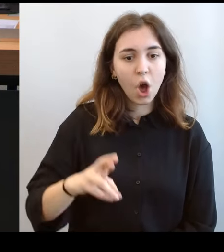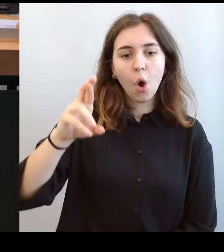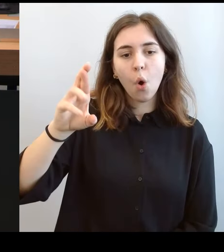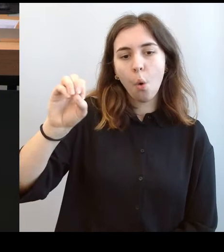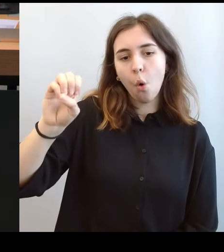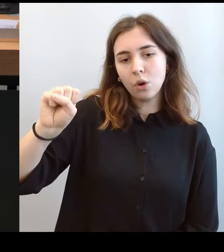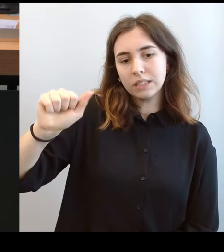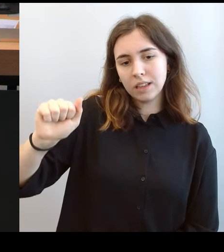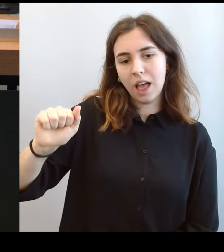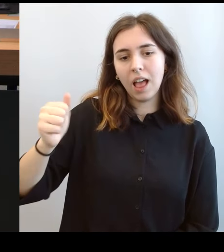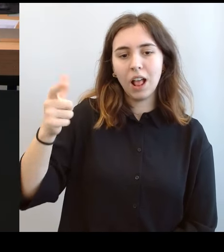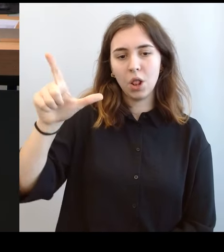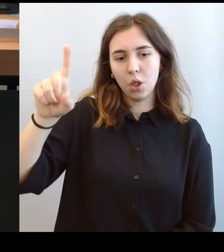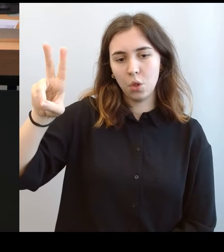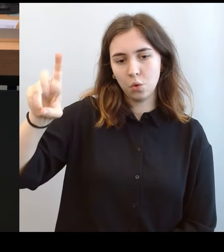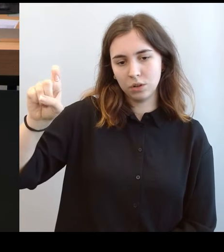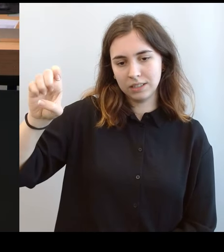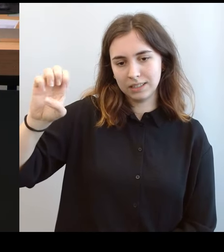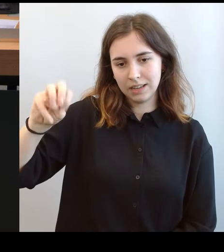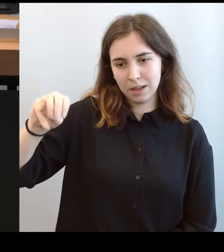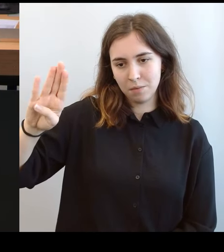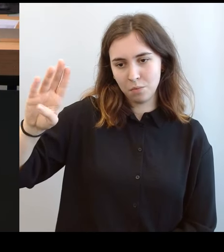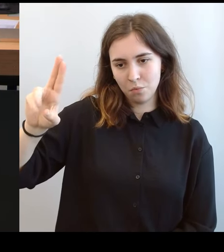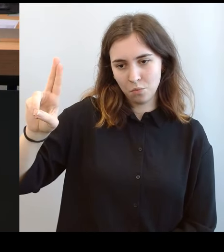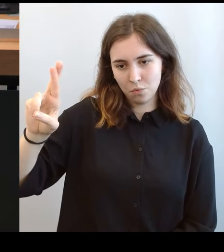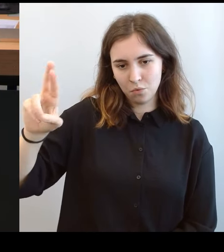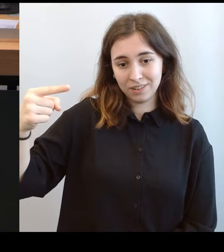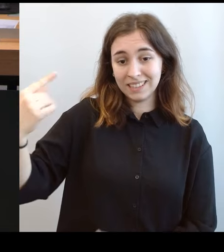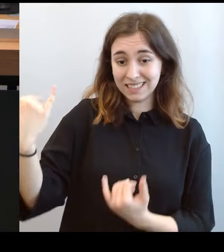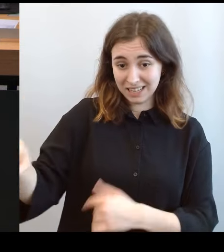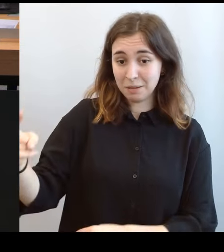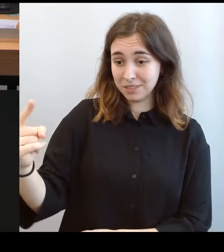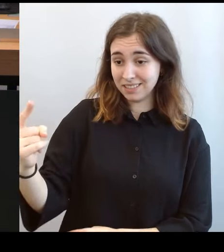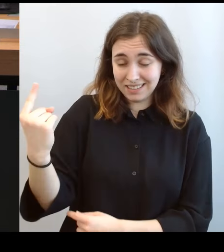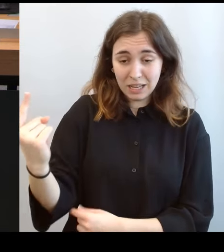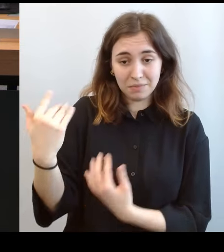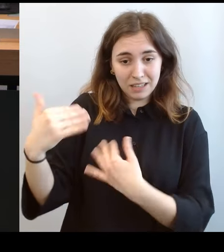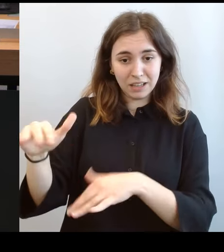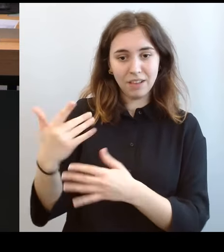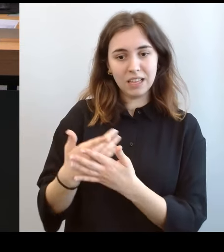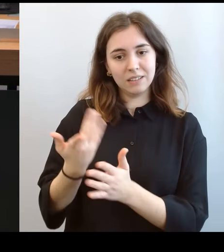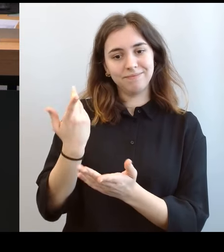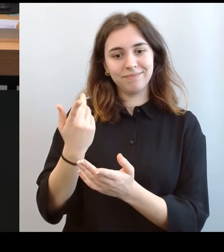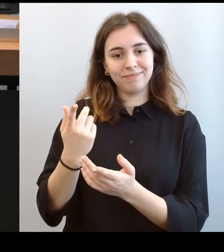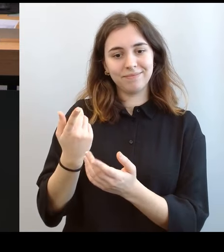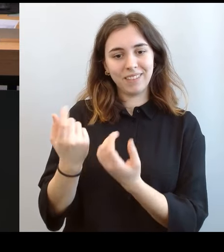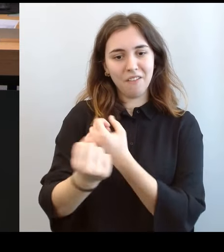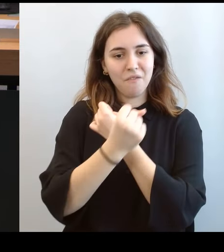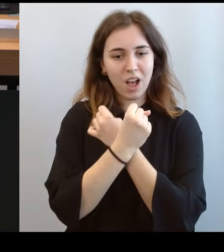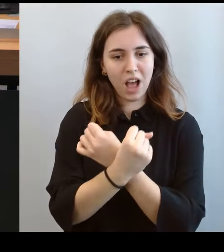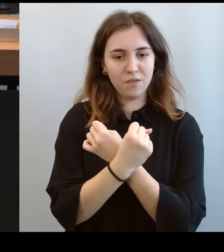sie im Wahlkampf im Jahr davor dem Monarchen vorgeworfen hat, er sei inkompetent, weil er die Bedürfnisse der deutschen